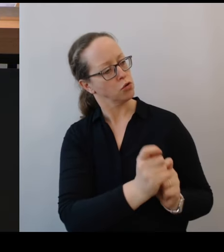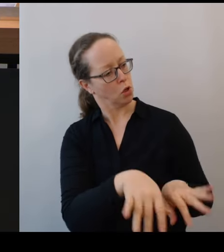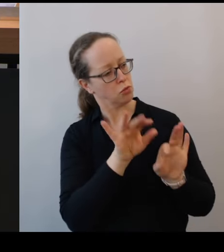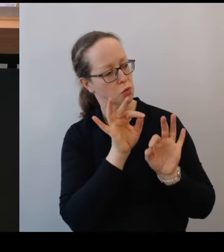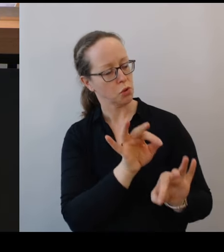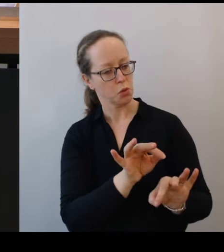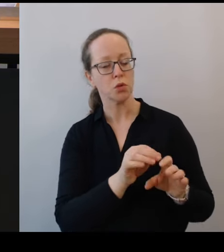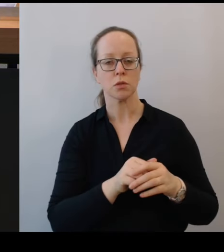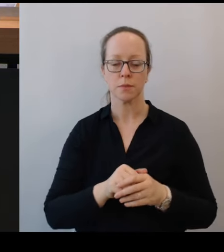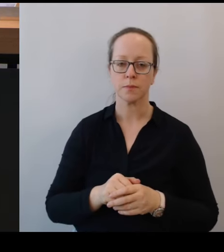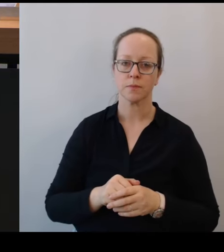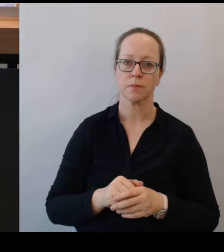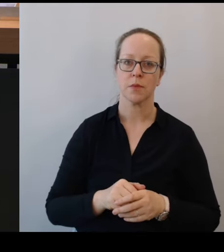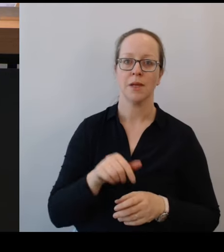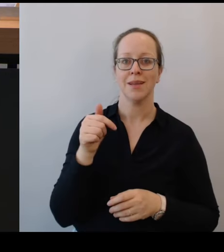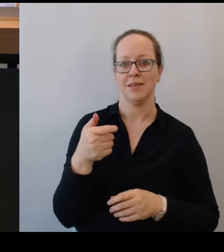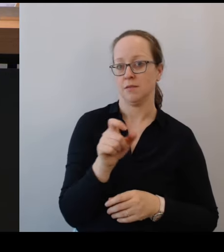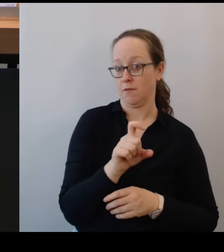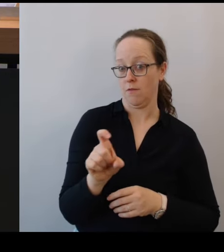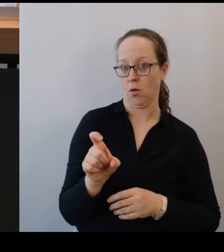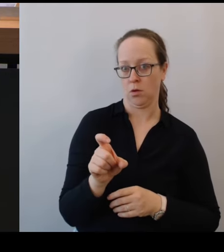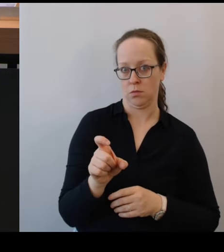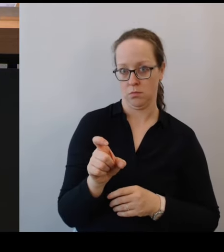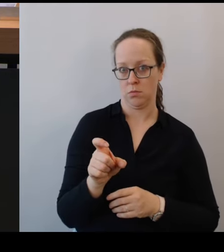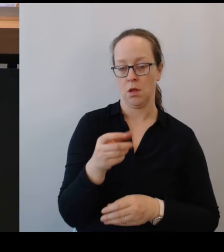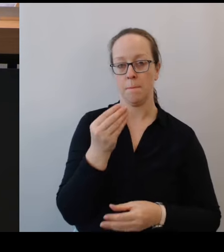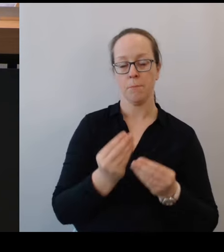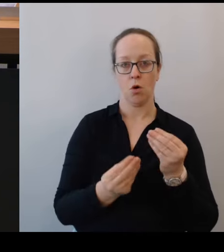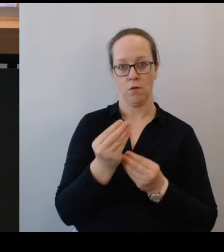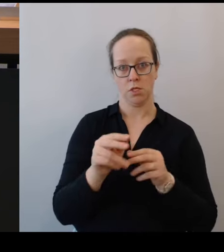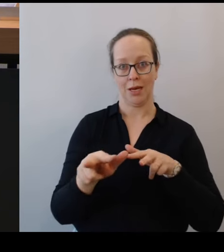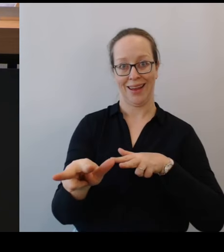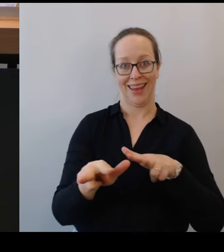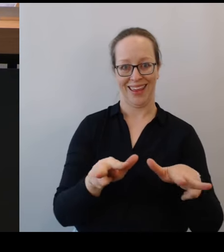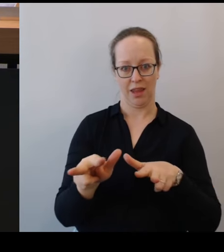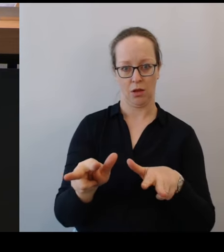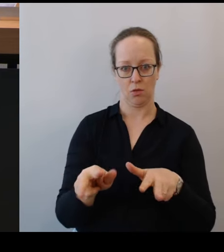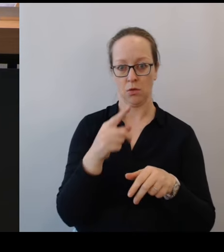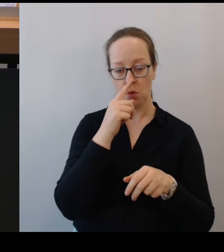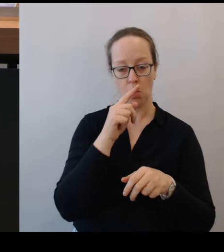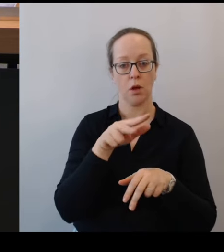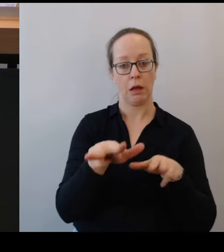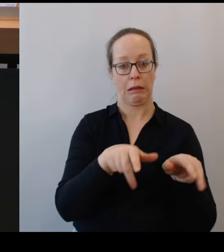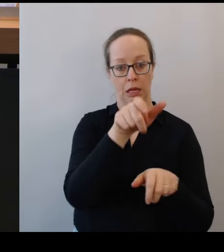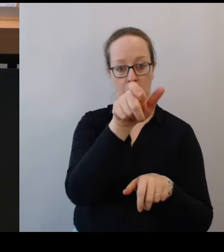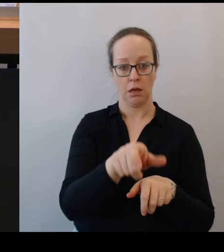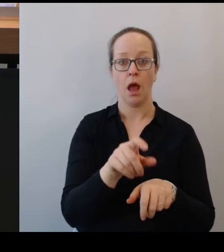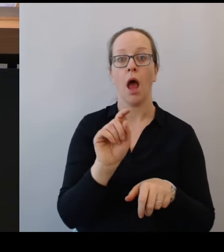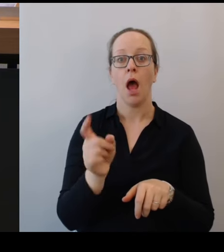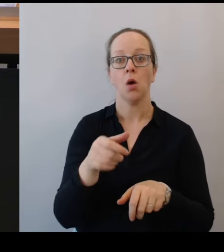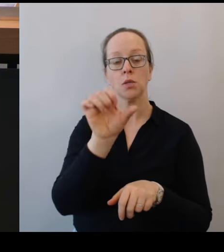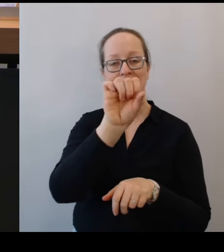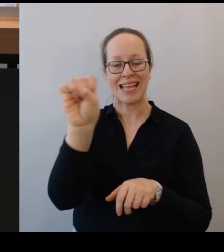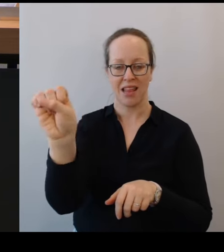ist ja nicht nur der Regierende, es ist der Senat mit einem konkreten Senatsbeschluss nachgelegt und die Anwendung der